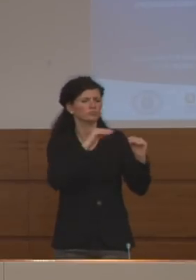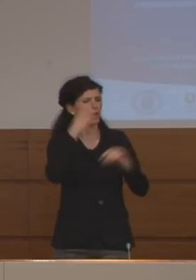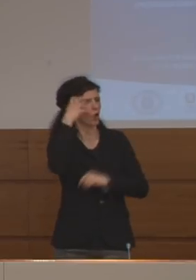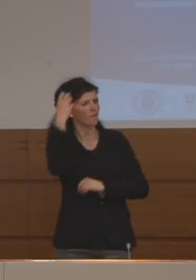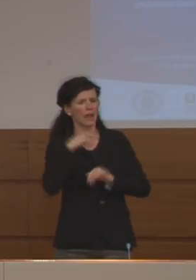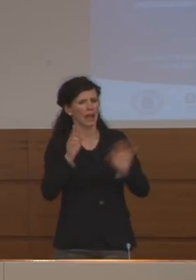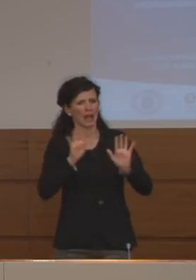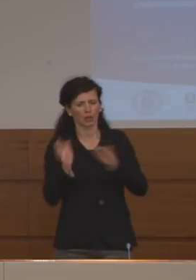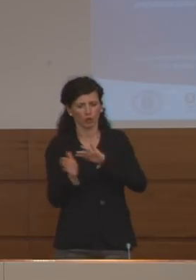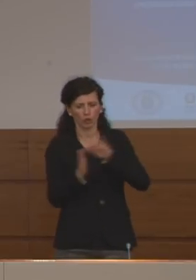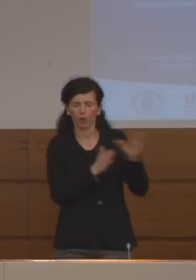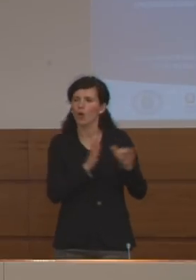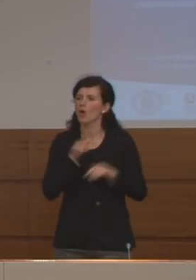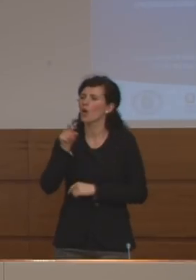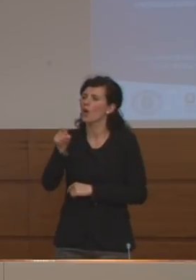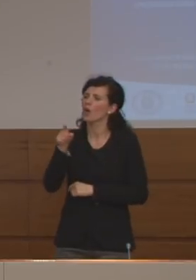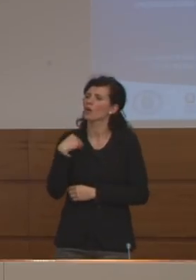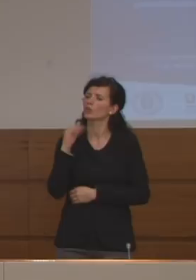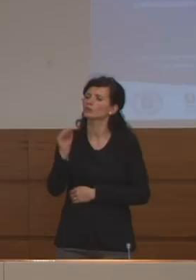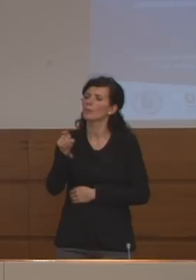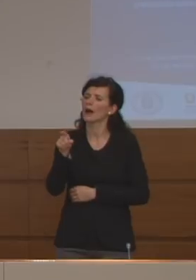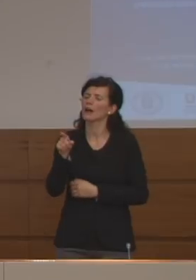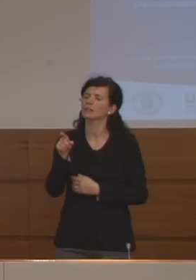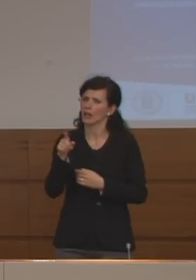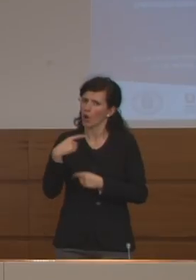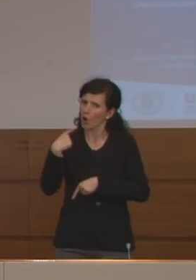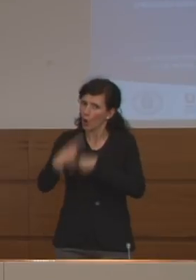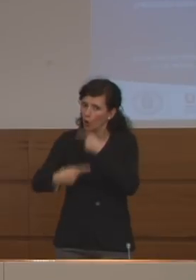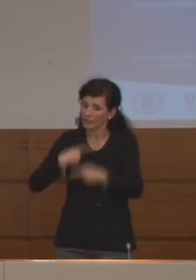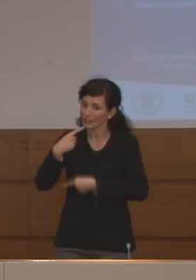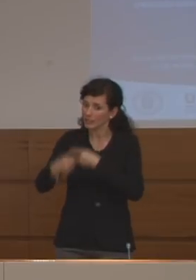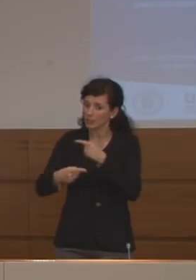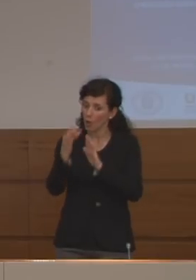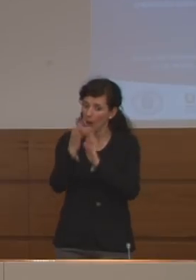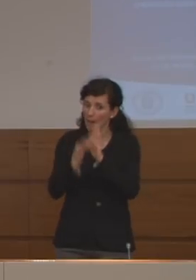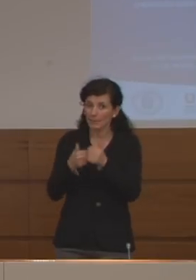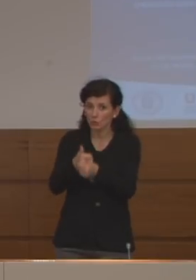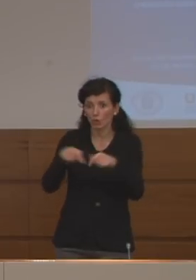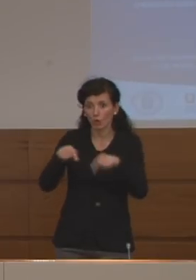lei proseguirebbe con le misure che ci sono attualmente in vigore?